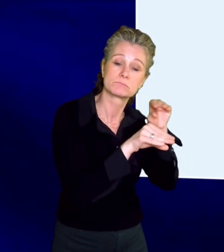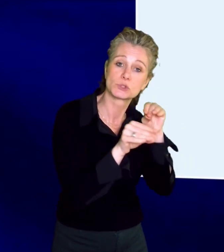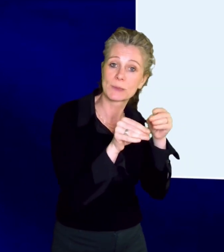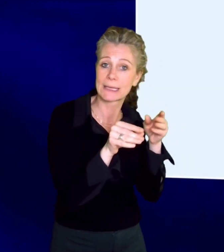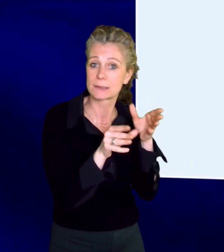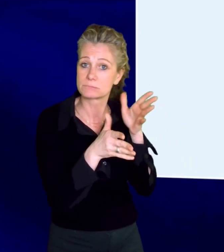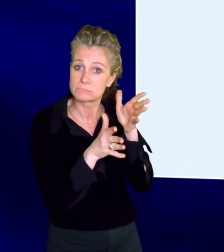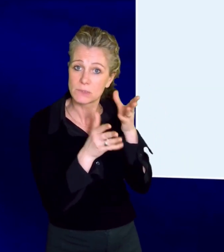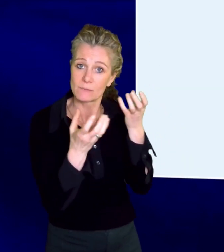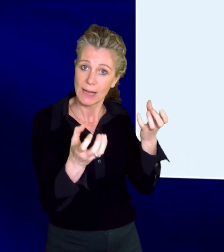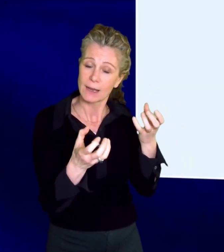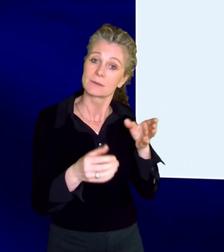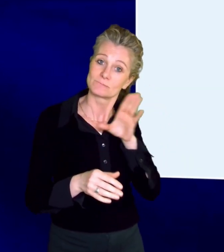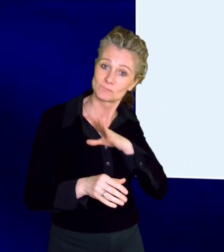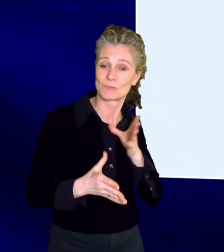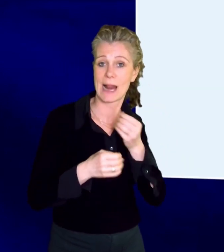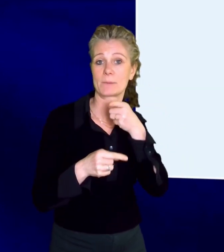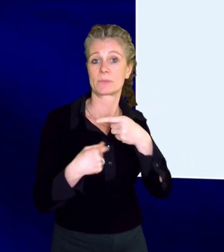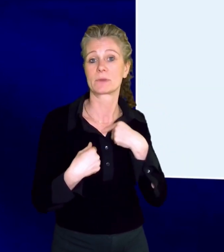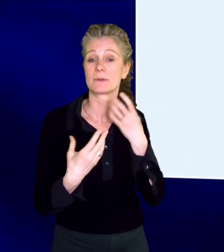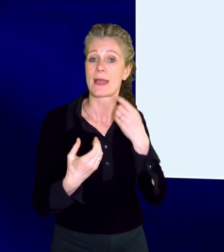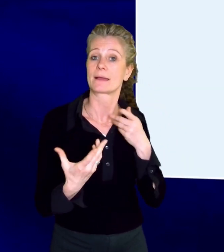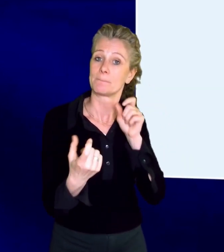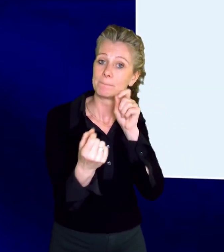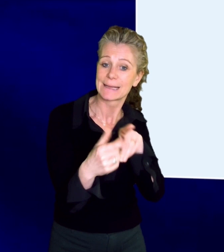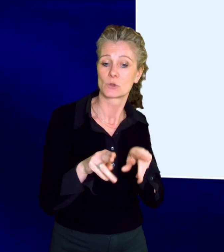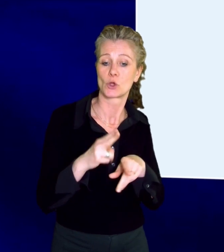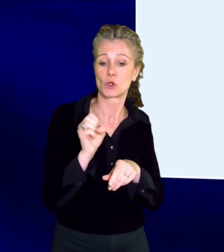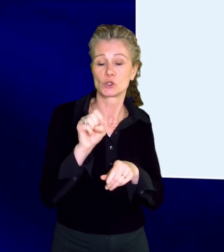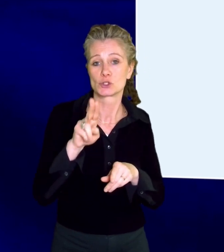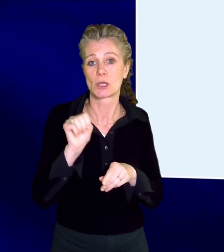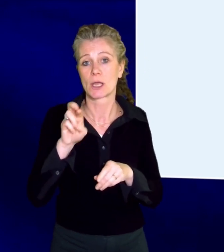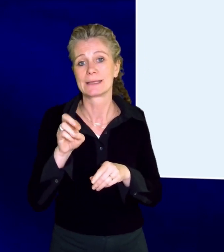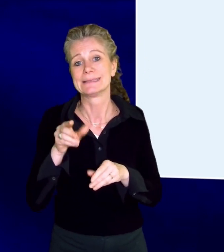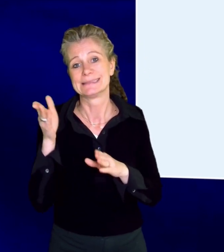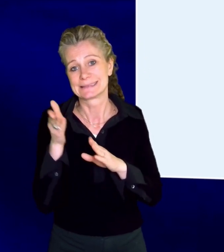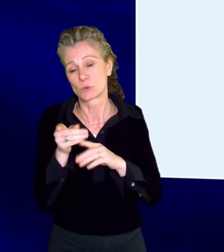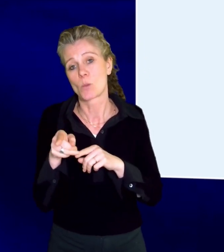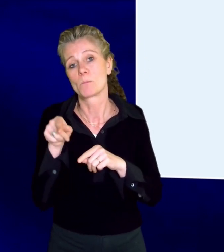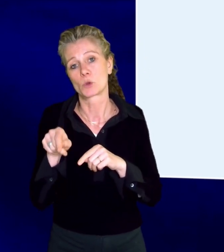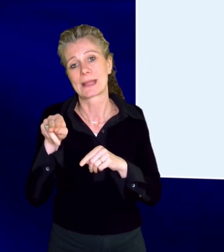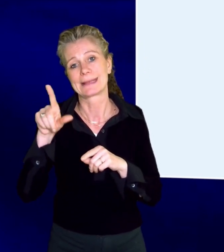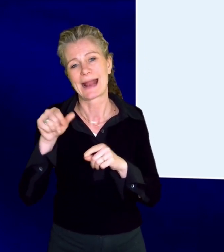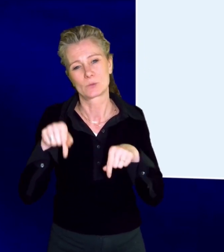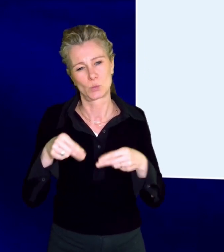Stuur dan een mailtje naar: usher4usher@ushersyndroom.nl. Dat mailadres verschijnt nu ook in beeld.